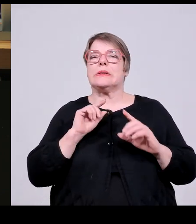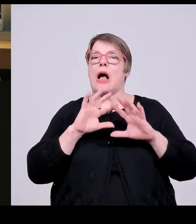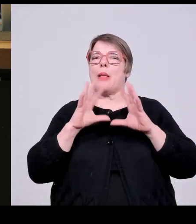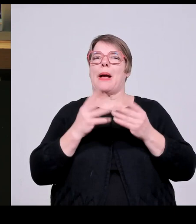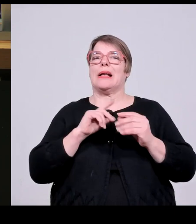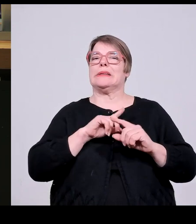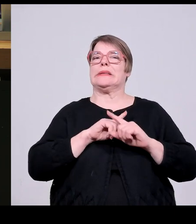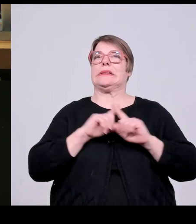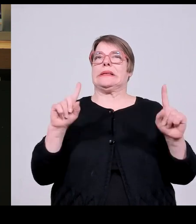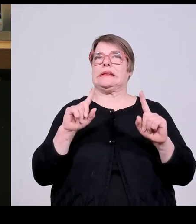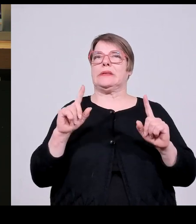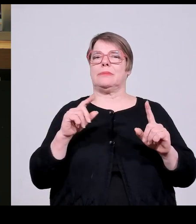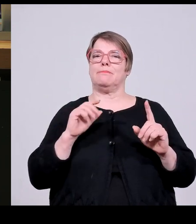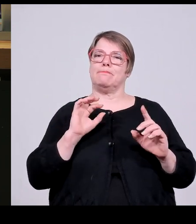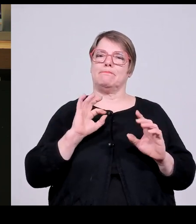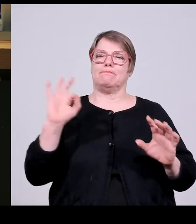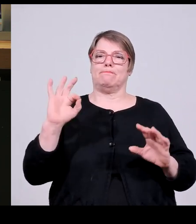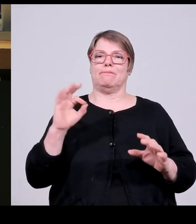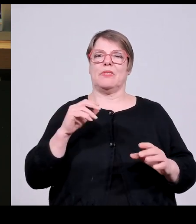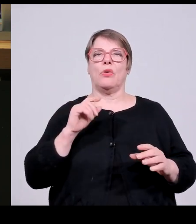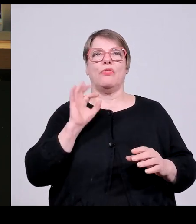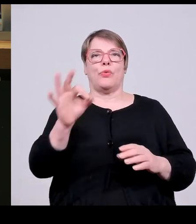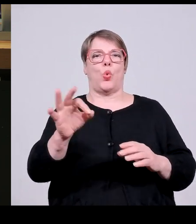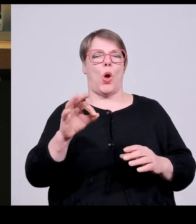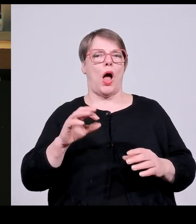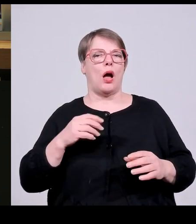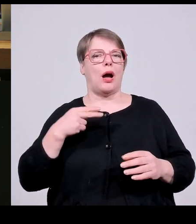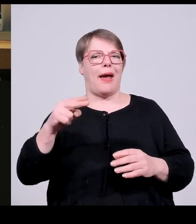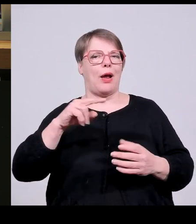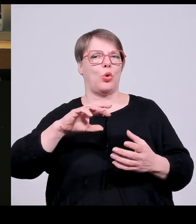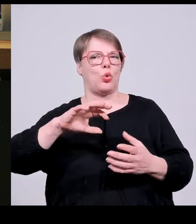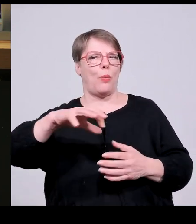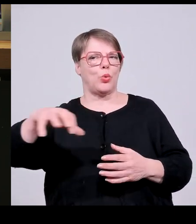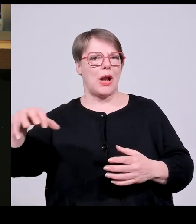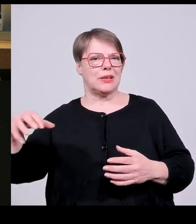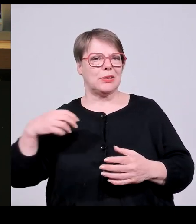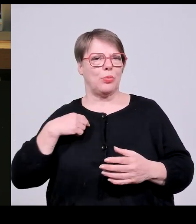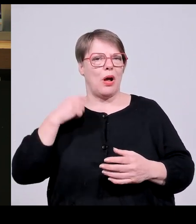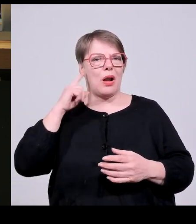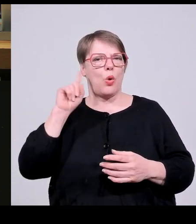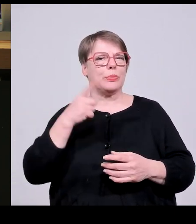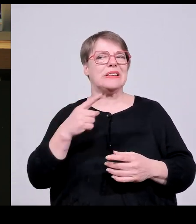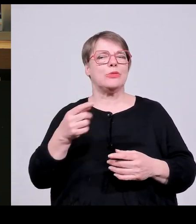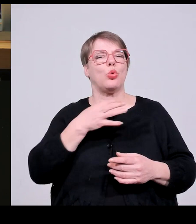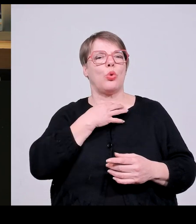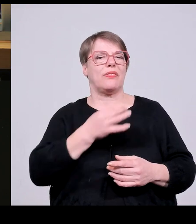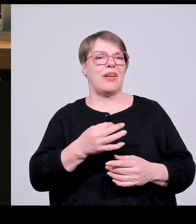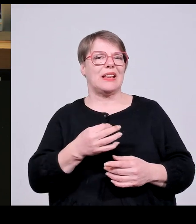Stimmt Ihnen zu, dass wir Milliarden werden unsere Netze investieren müssen, wenn wir die Anforderungen